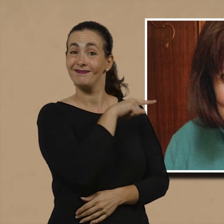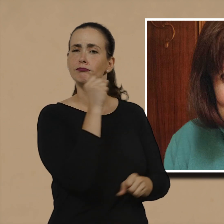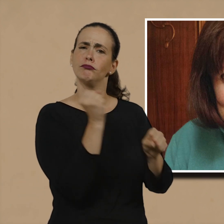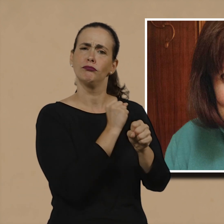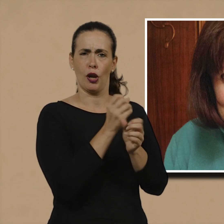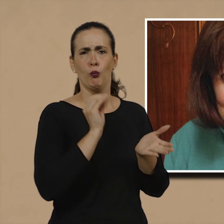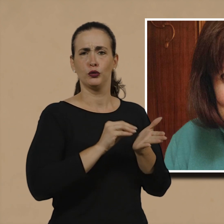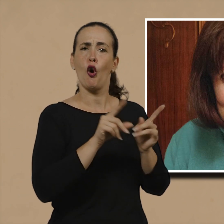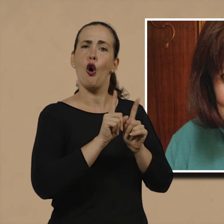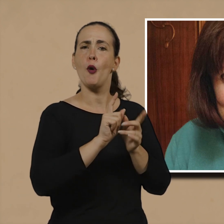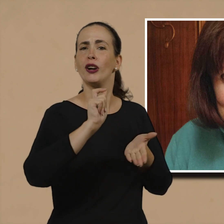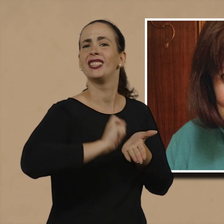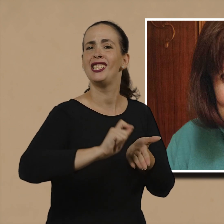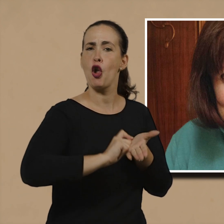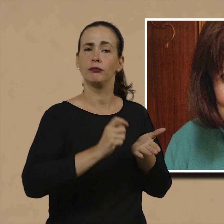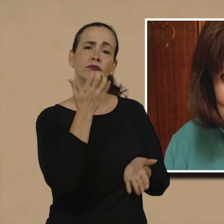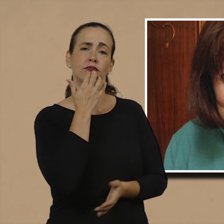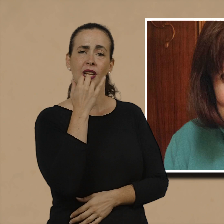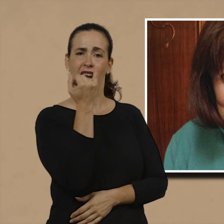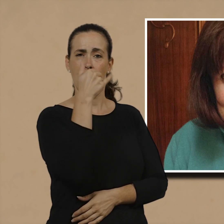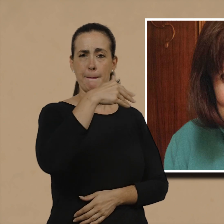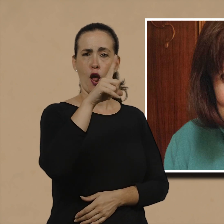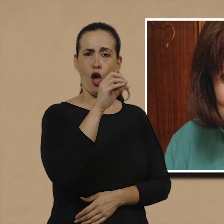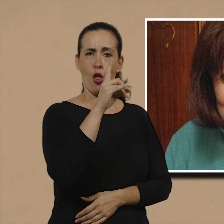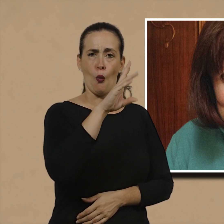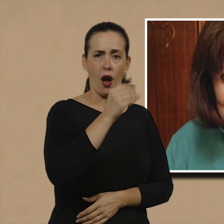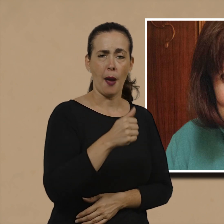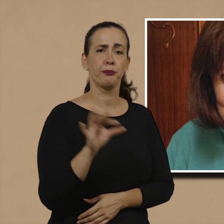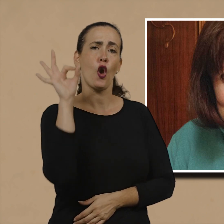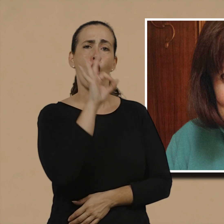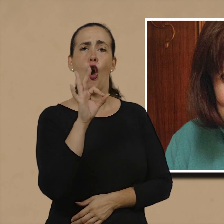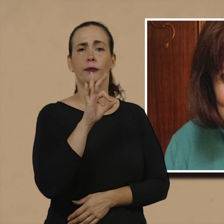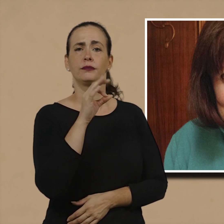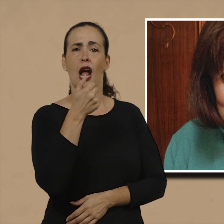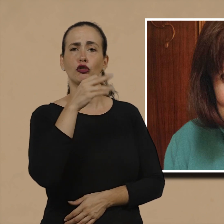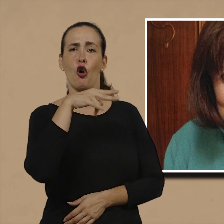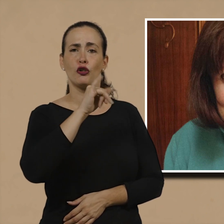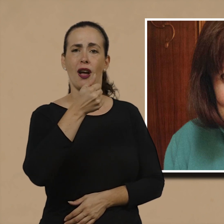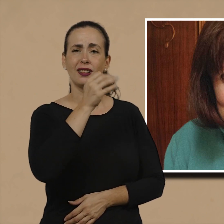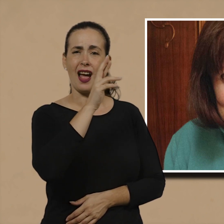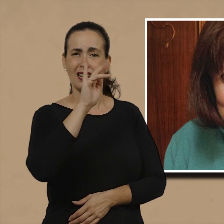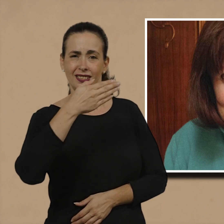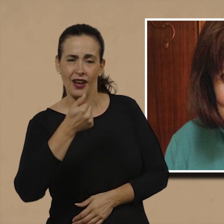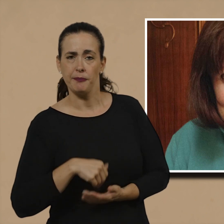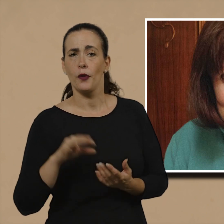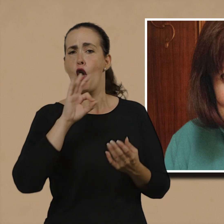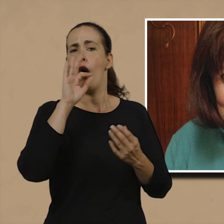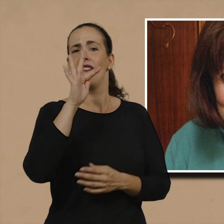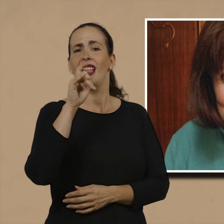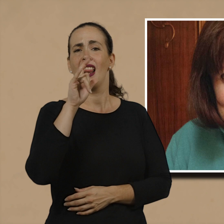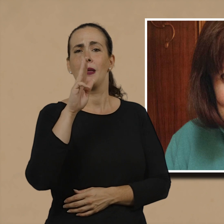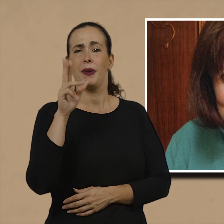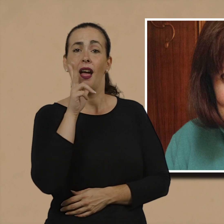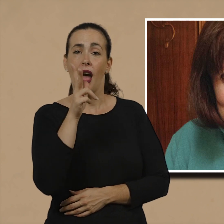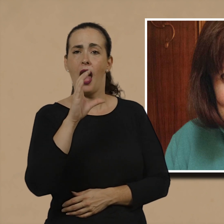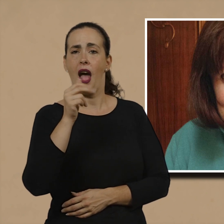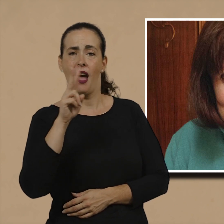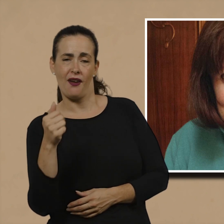Ha treballat sovint amb guionistes (J.M. Lo Duca, Antonio Altarriba o Felipe H. Cava),